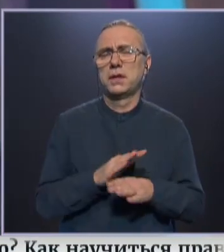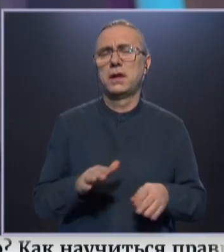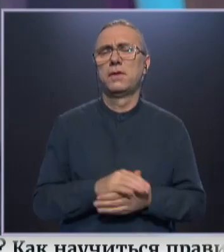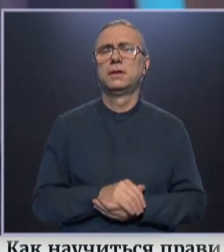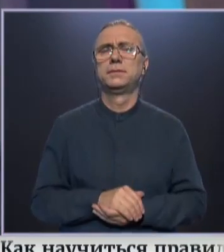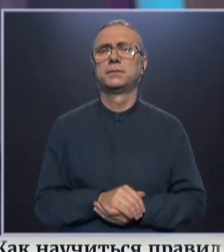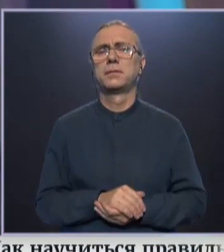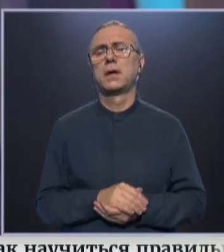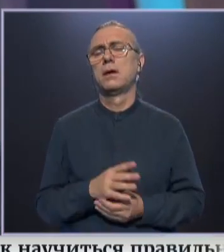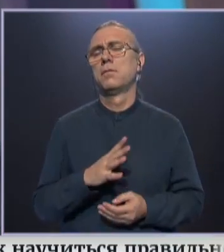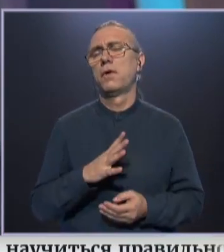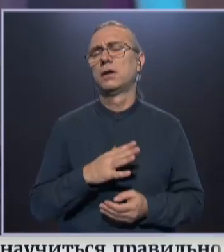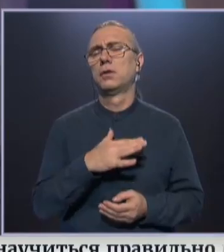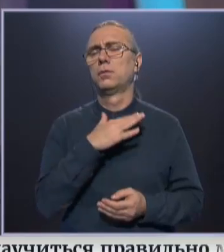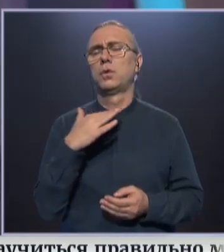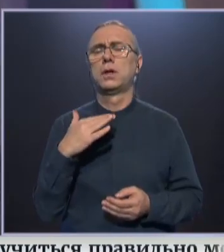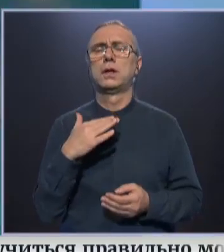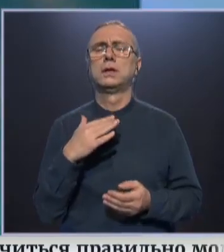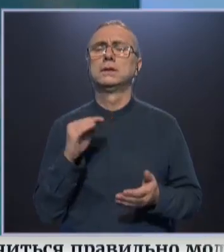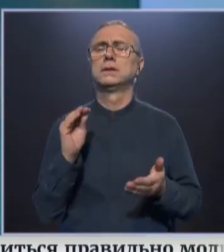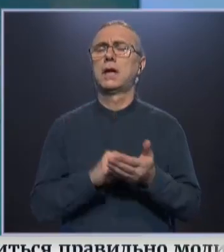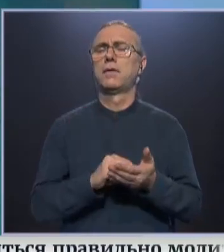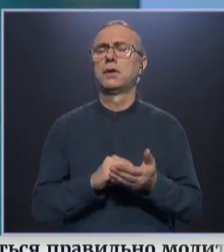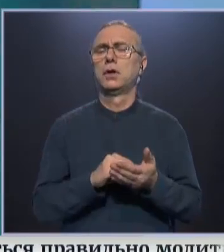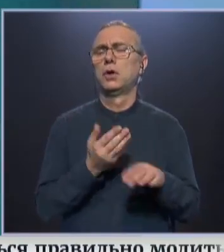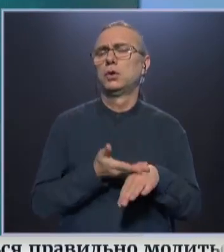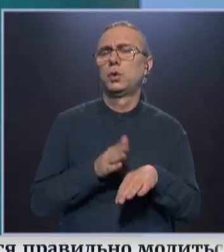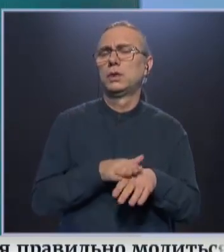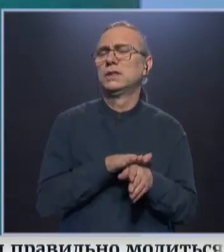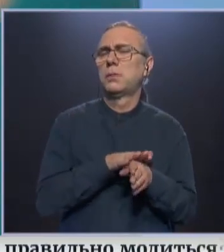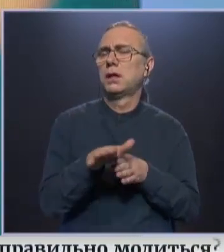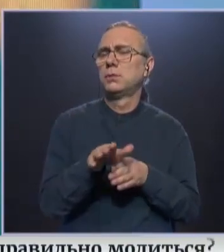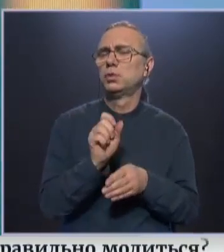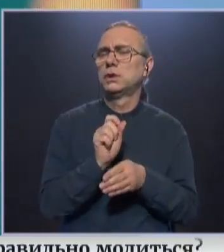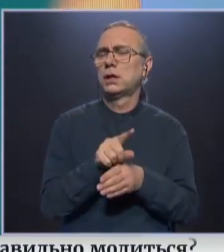перед собой какую-то трудноисполнимую задачу с учитыванием нескольких